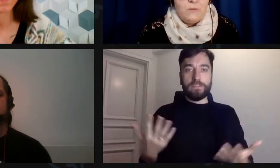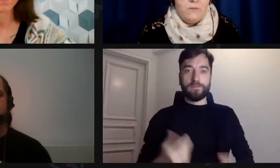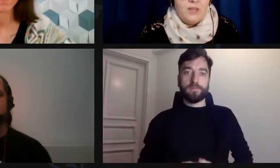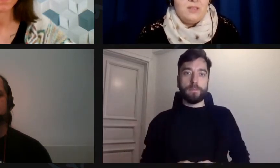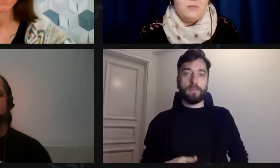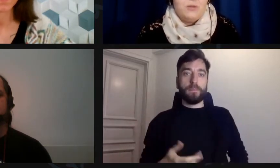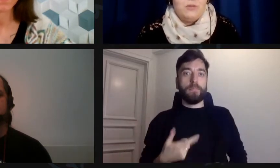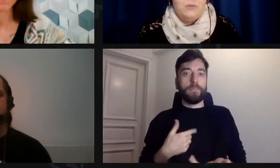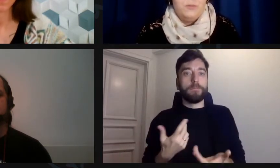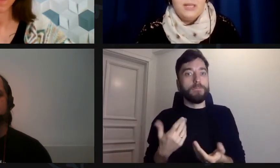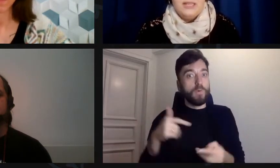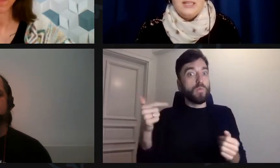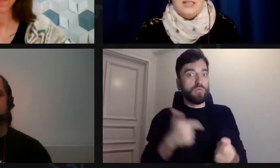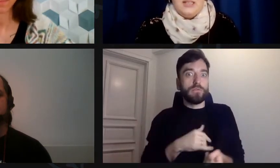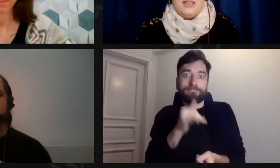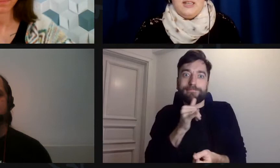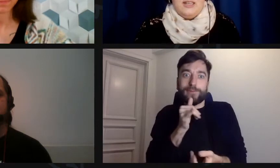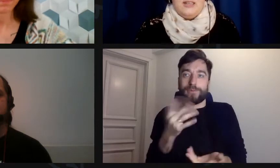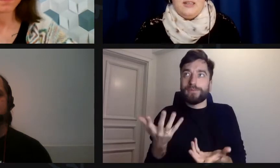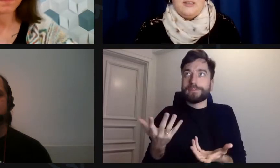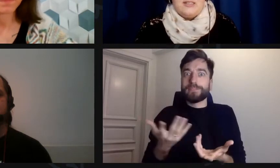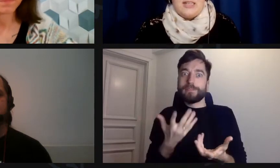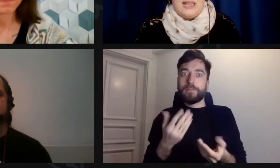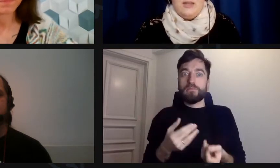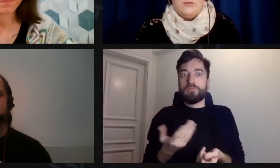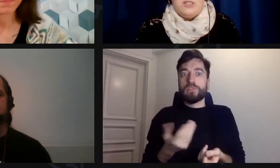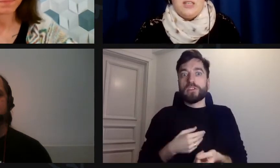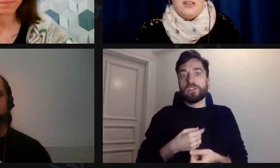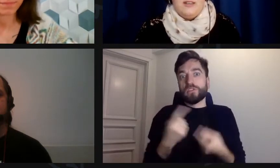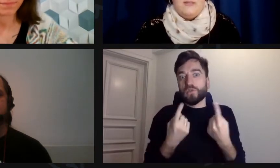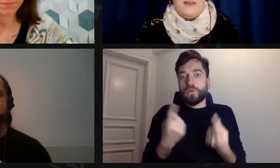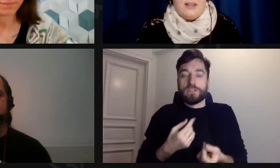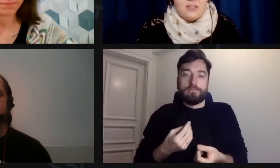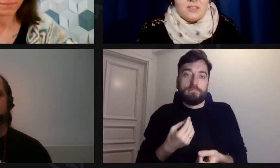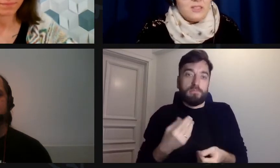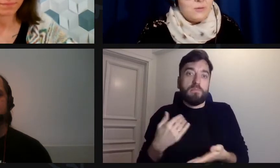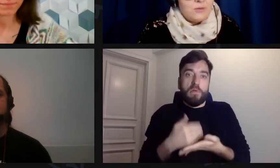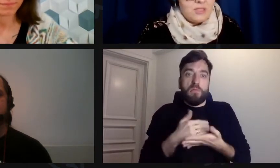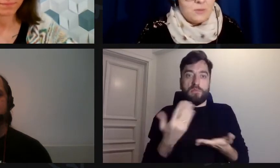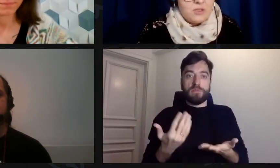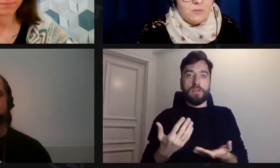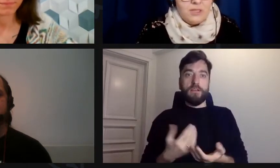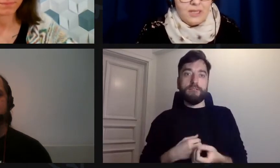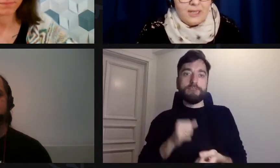z która w jakiś sposób starają się walczyć na różne sposoby